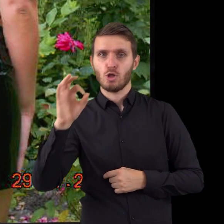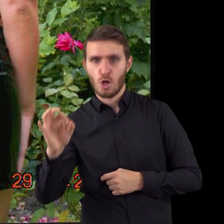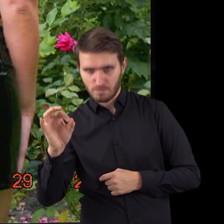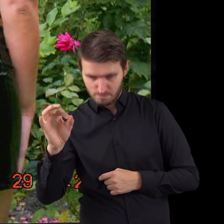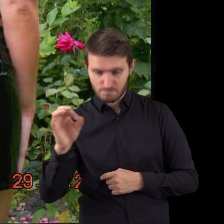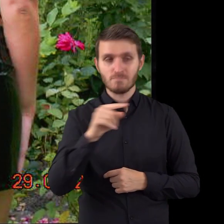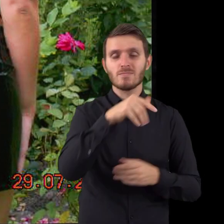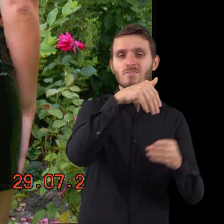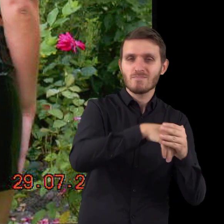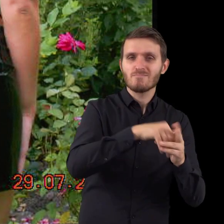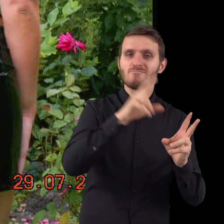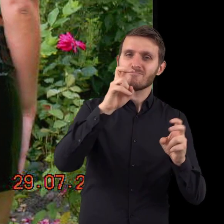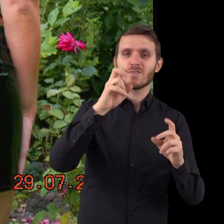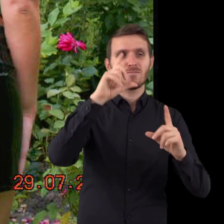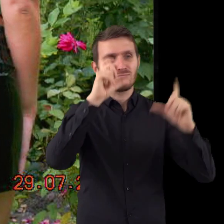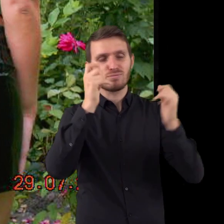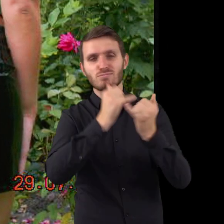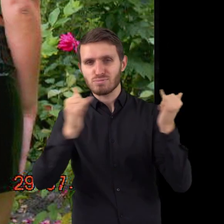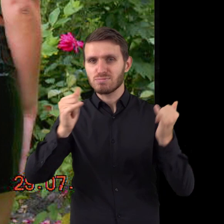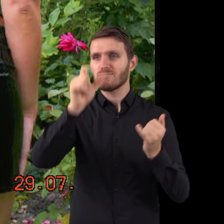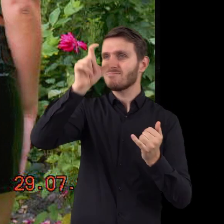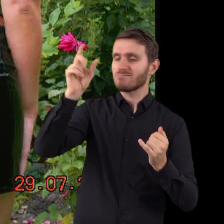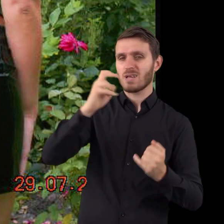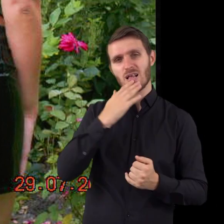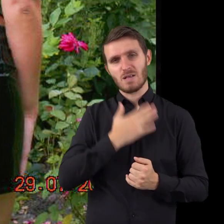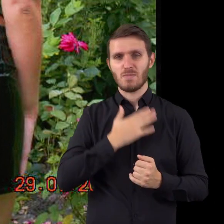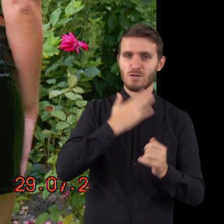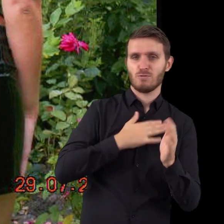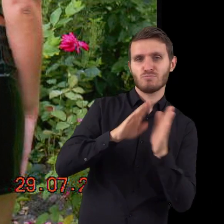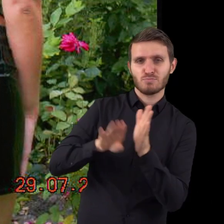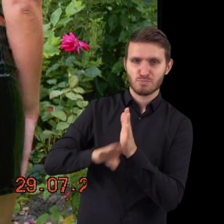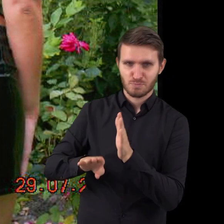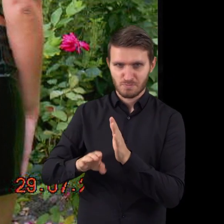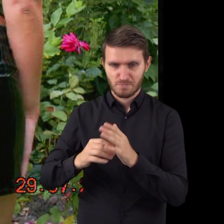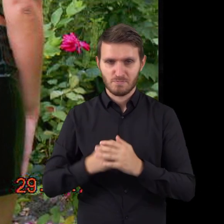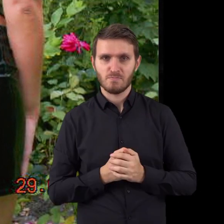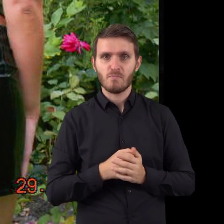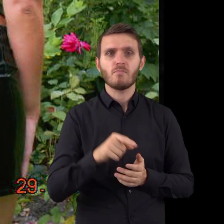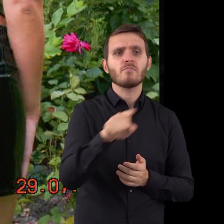Na projekt „Real Photo” składają się amatorskie fotografie